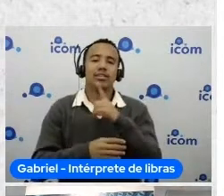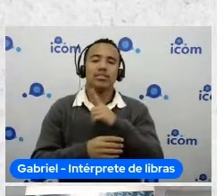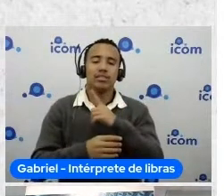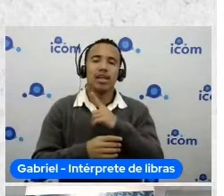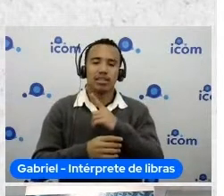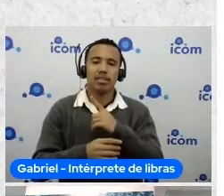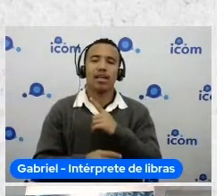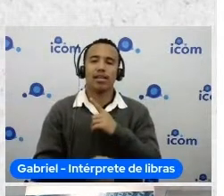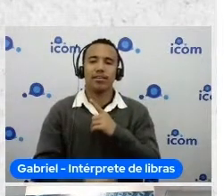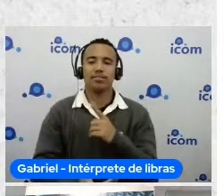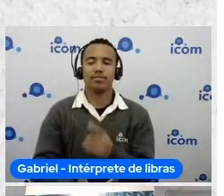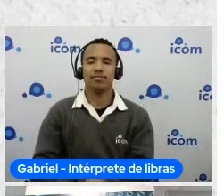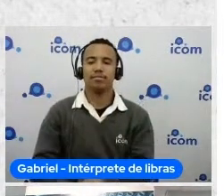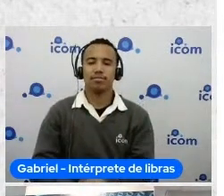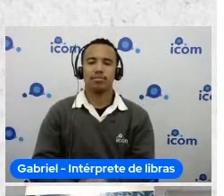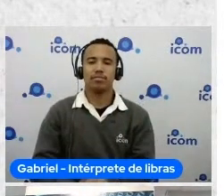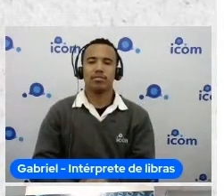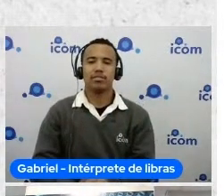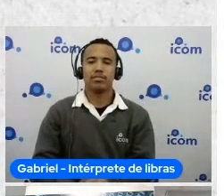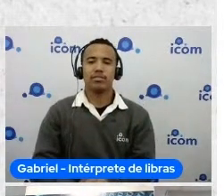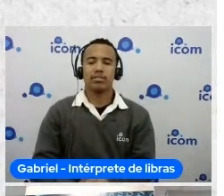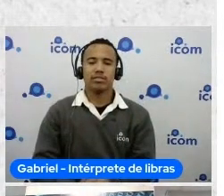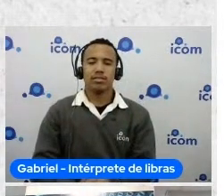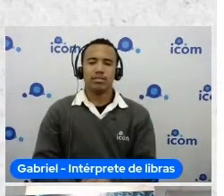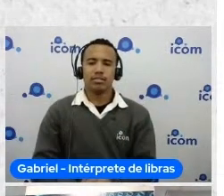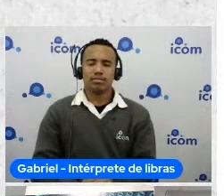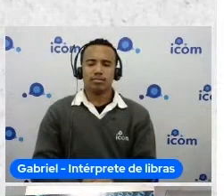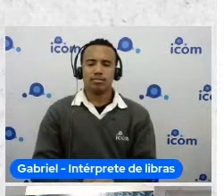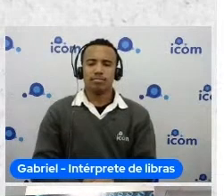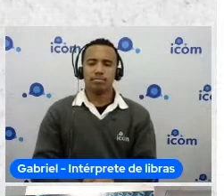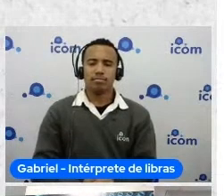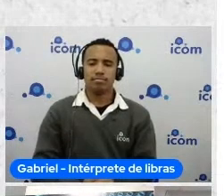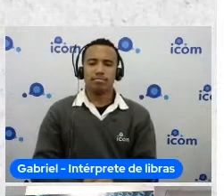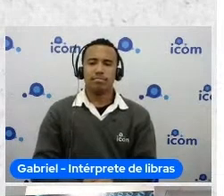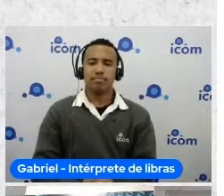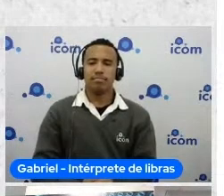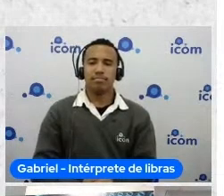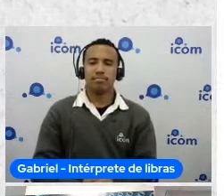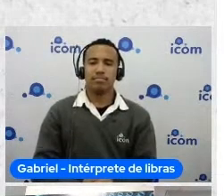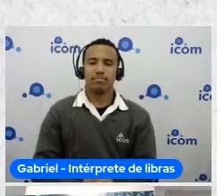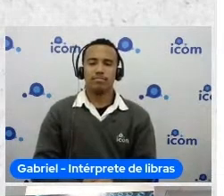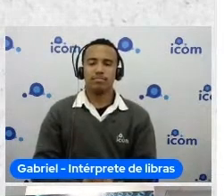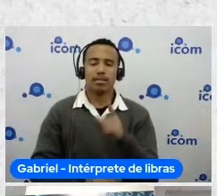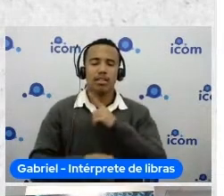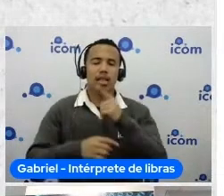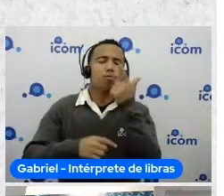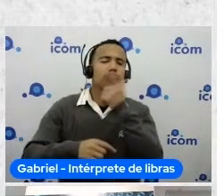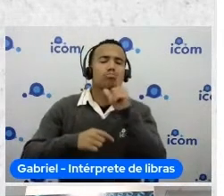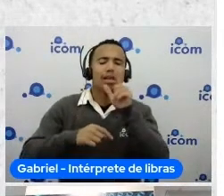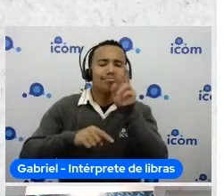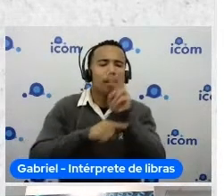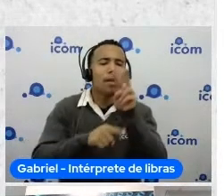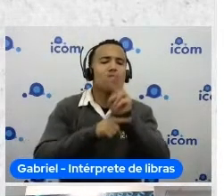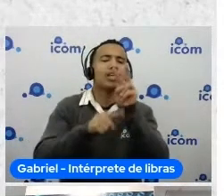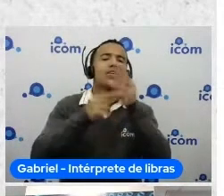rolamento, visando uma maior assertividade no ponto de programação preventiva atrelada às condições dos